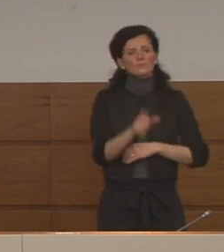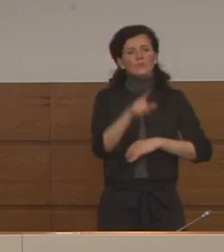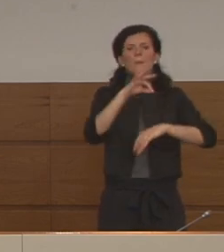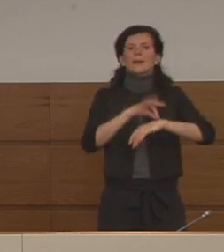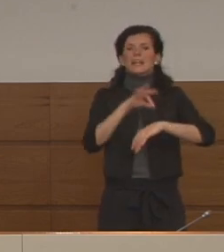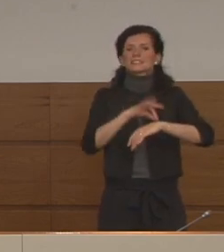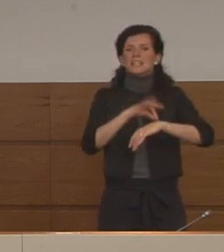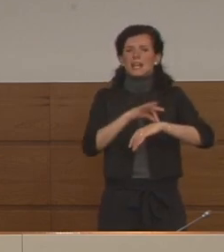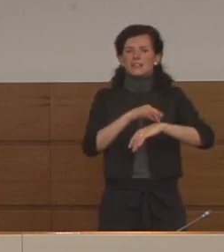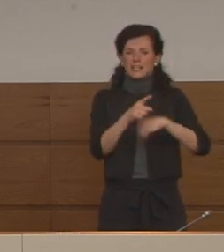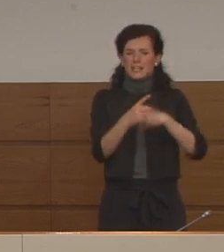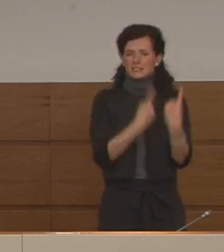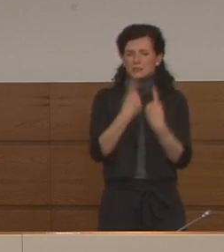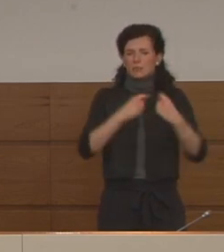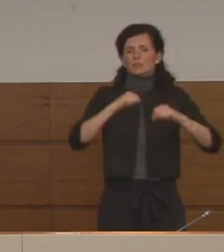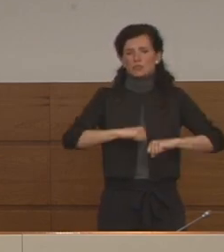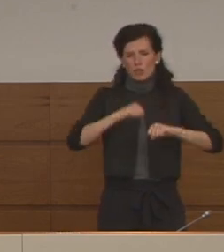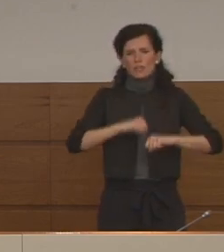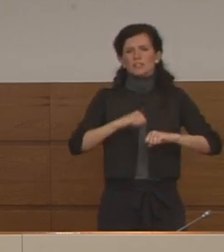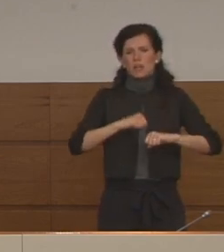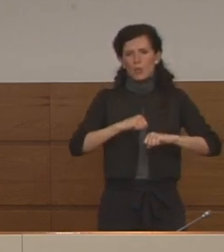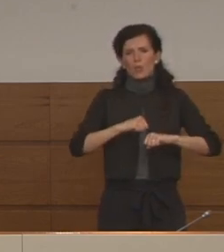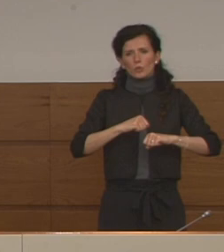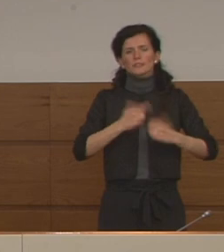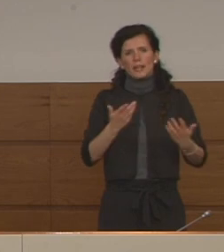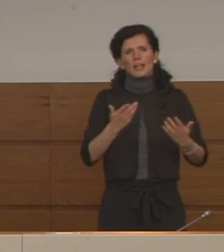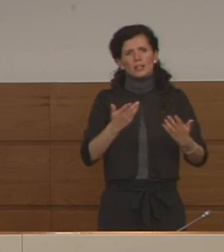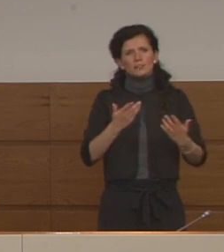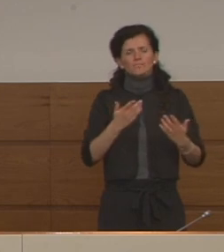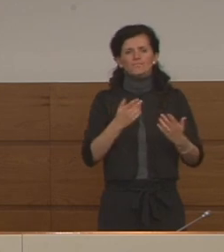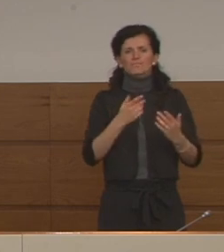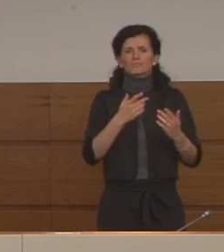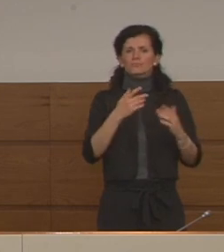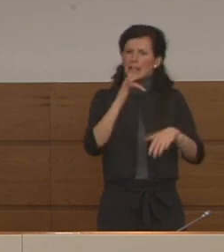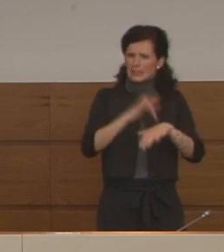una notevole severità ma che, indipendentemente da dove si trovino,